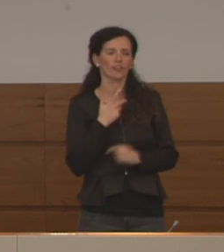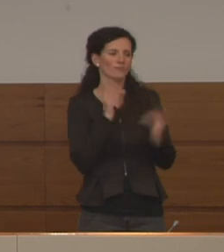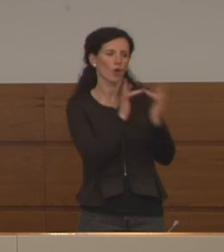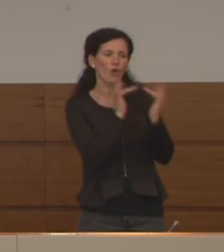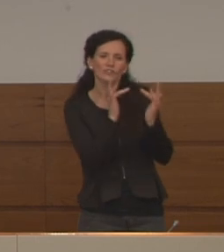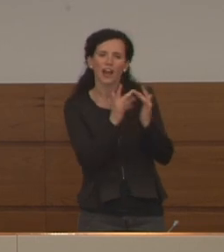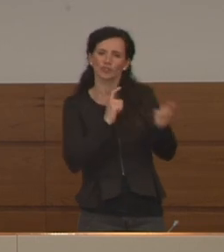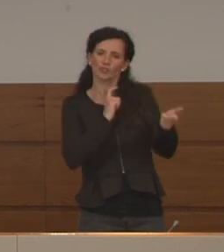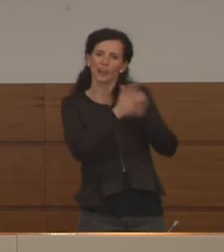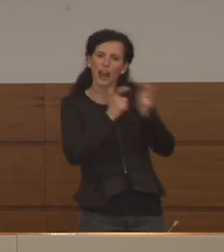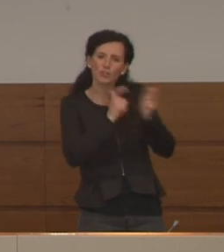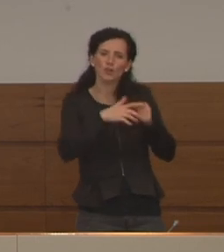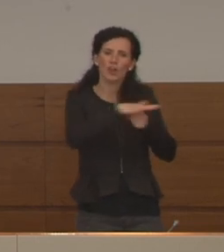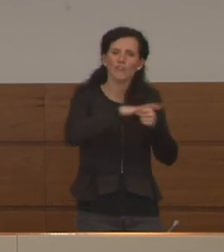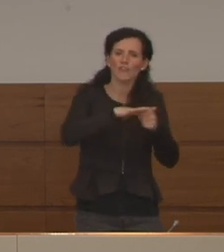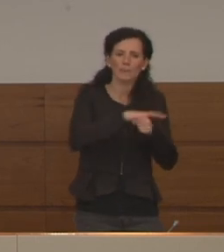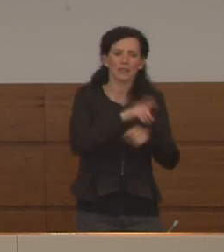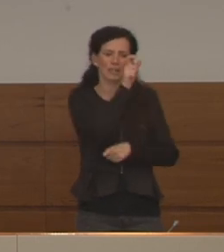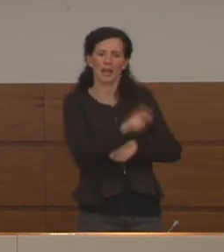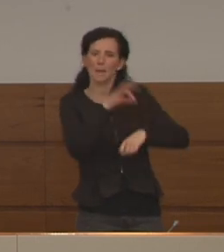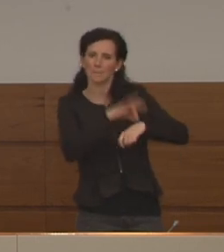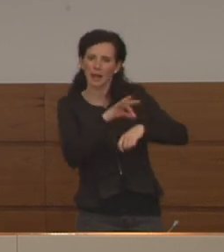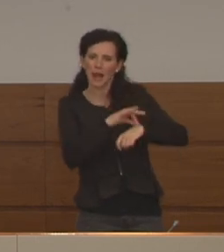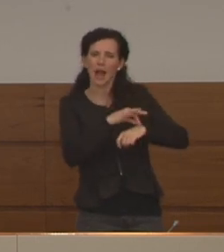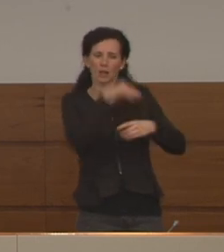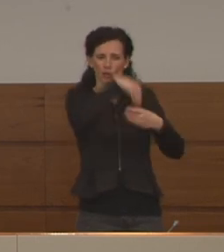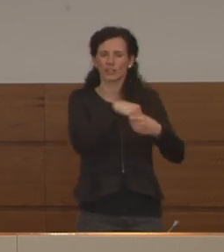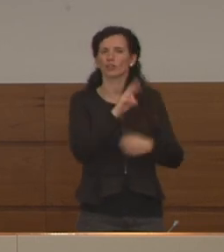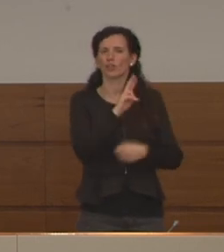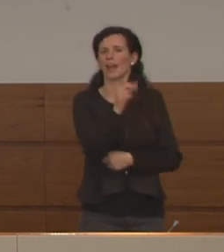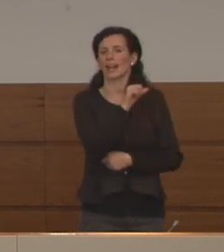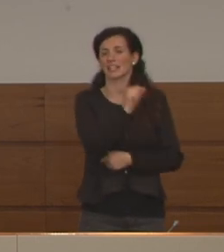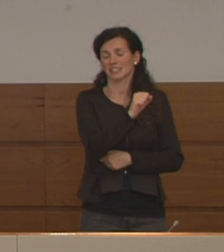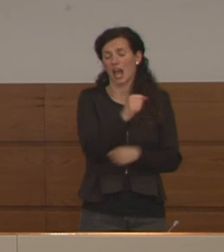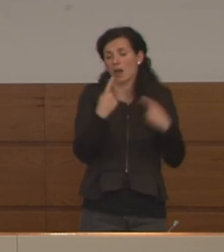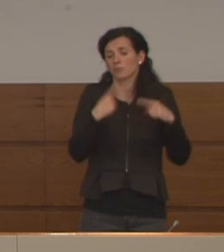che fa anche capire quanto siano importanti queste, quanto siano